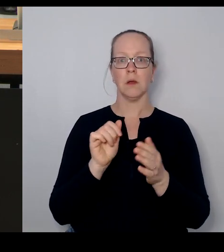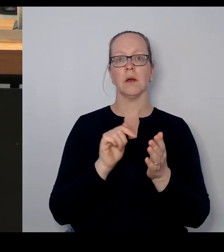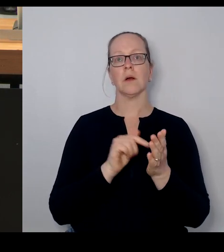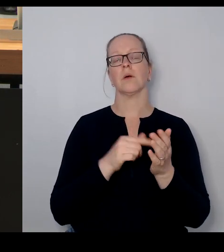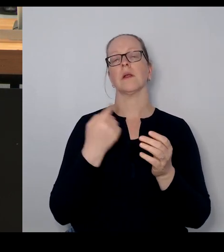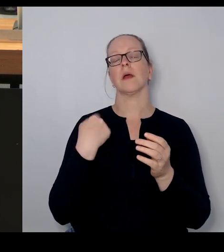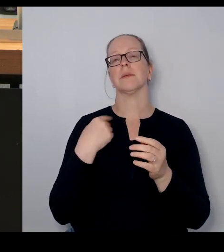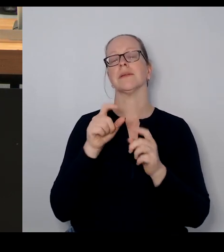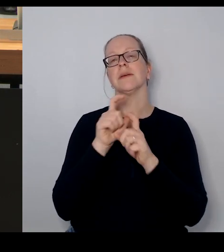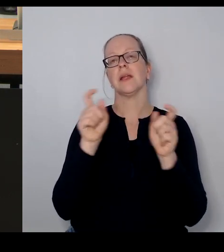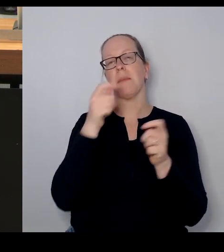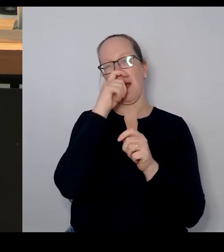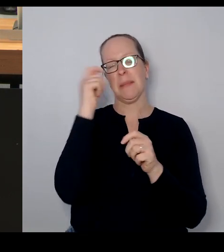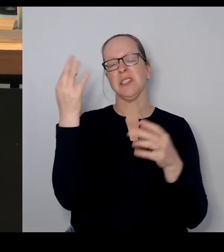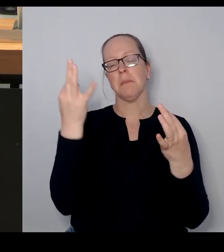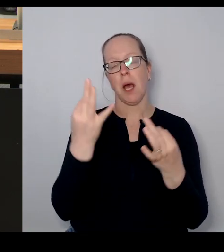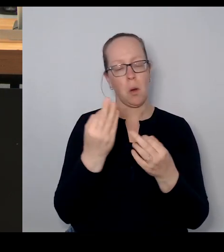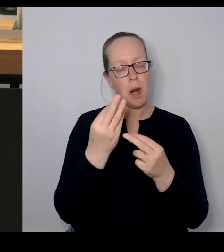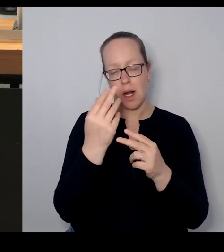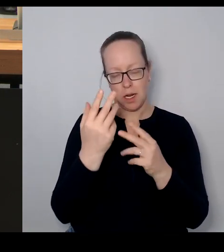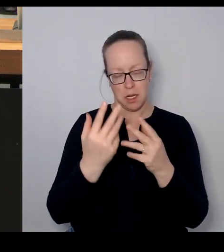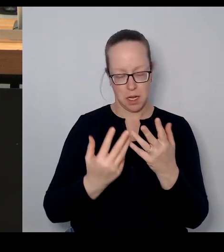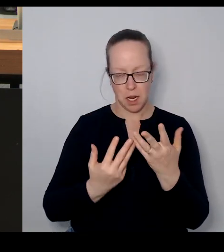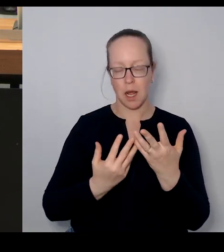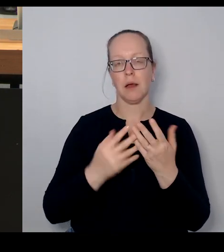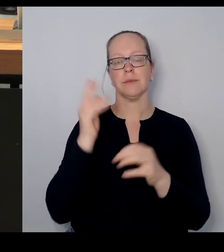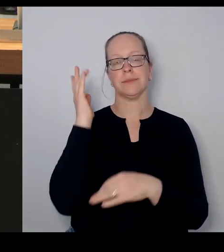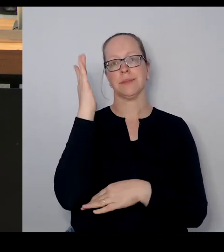guckt und es macht ja manchmal Sinn in das Gesetz rein zu gucken,